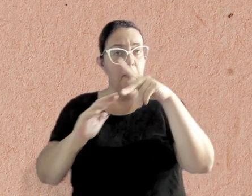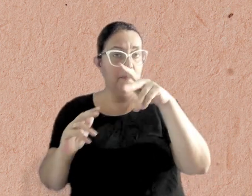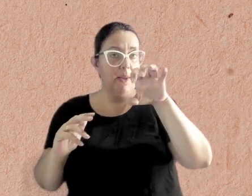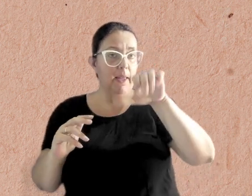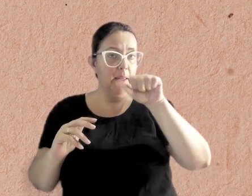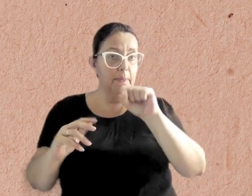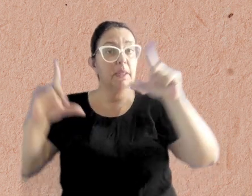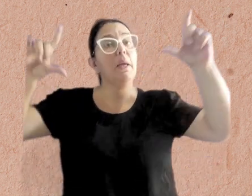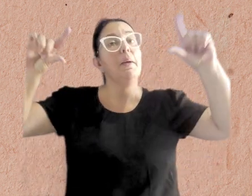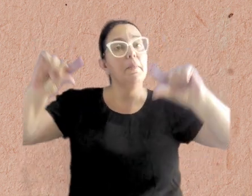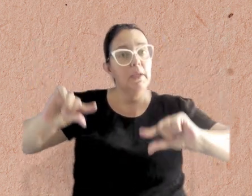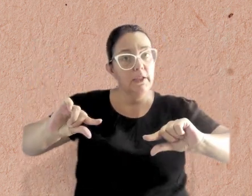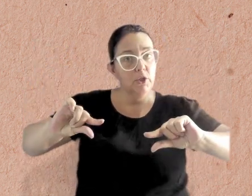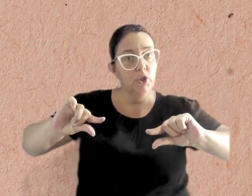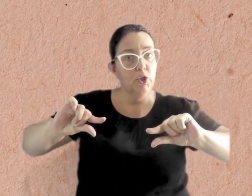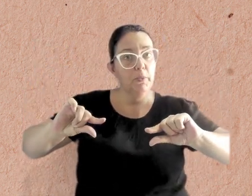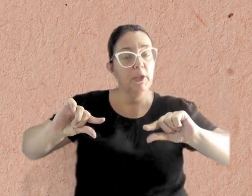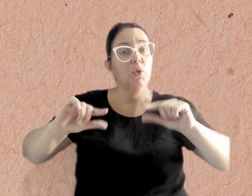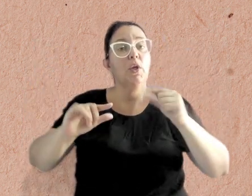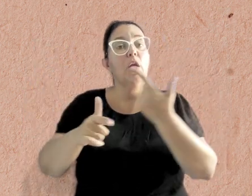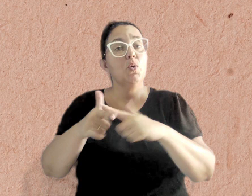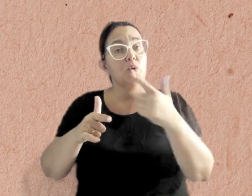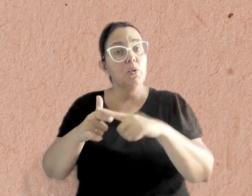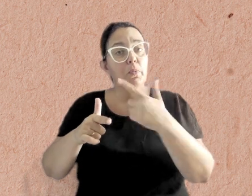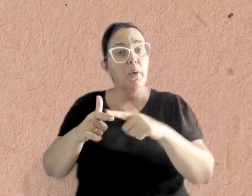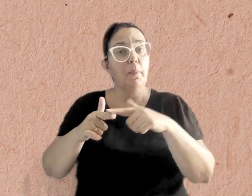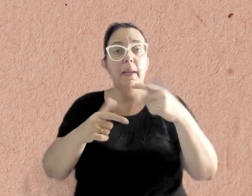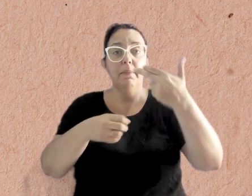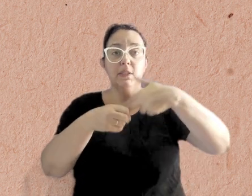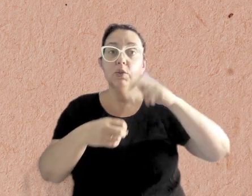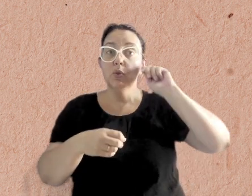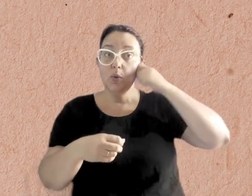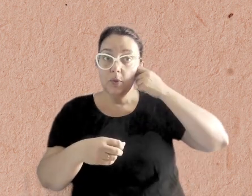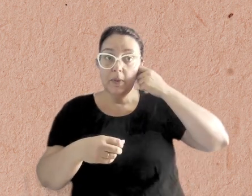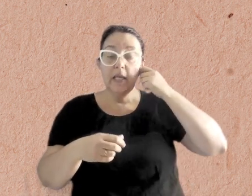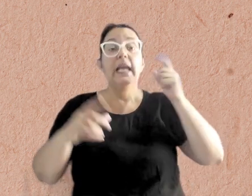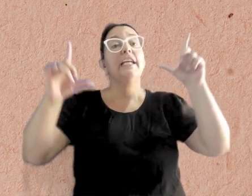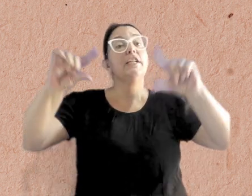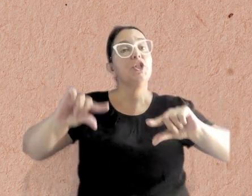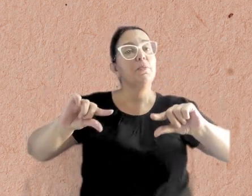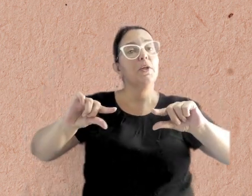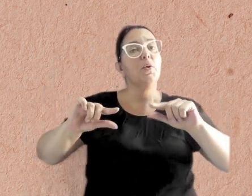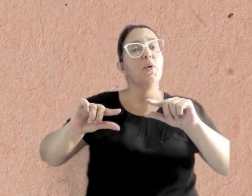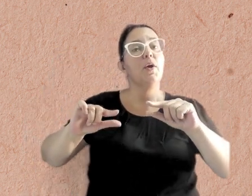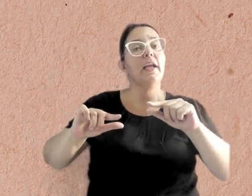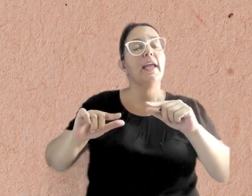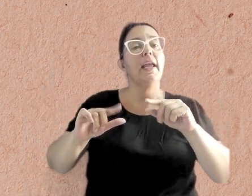na mitigação de impactos da cadeia produtiva de petróleo e na diminuição da vulnerabilidade socioambiental dos grupos sociais